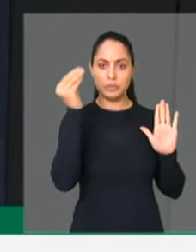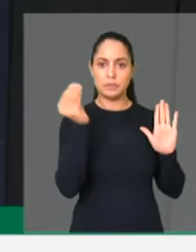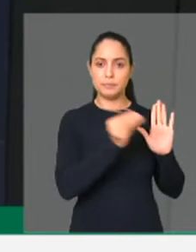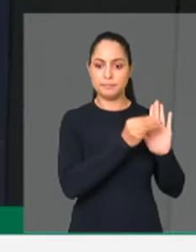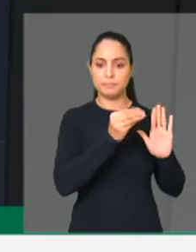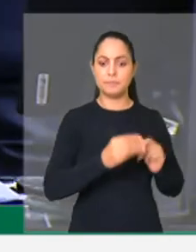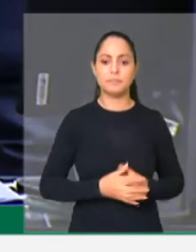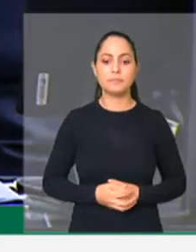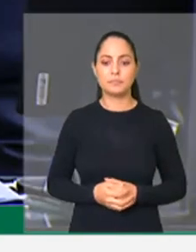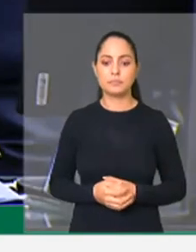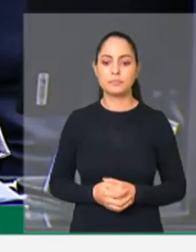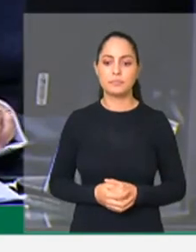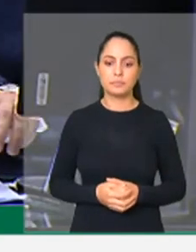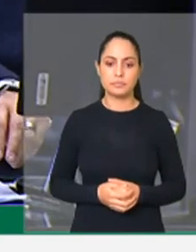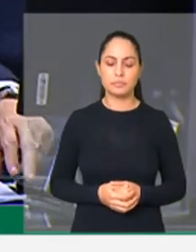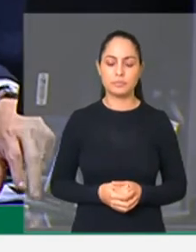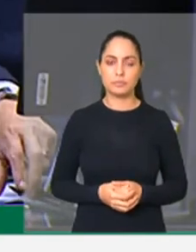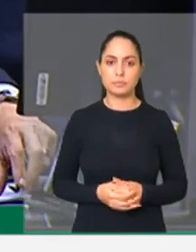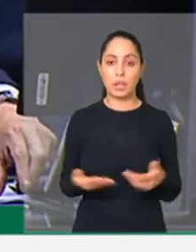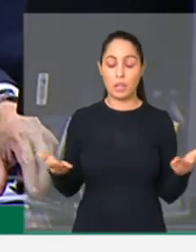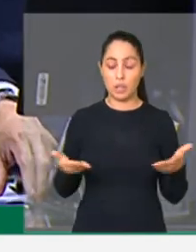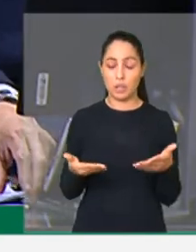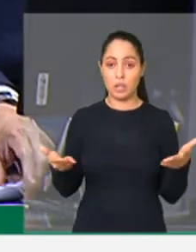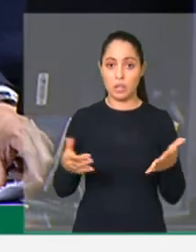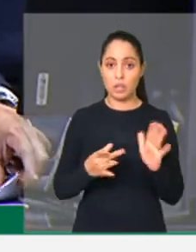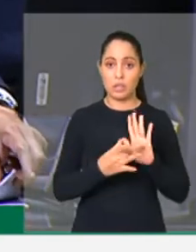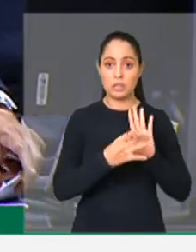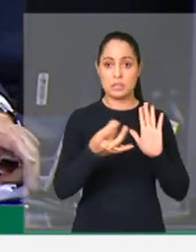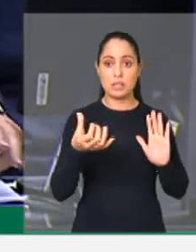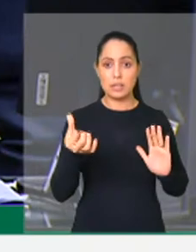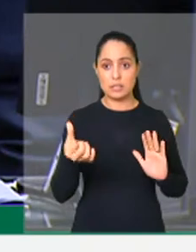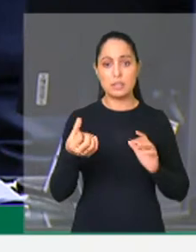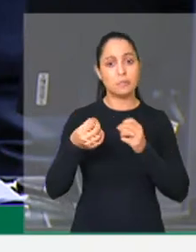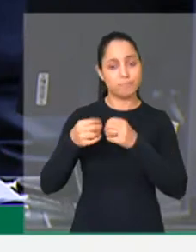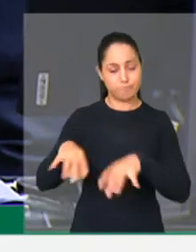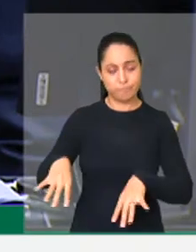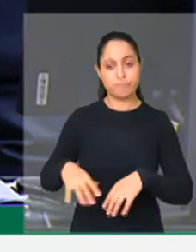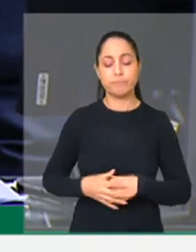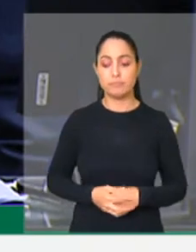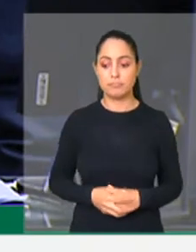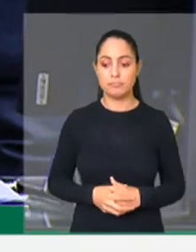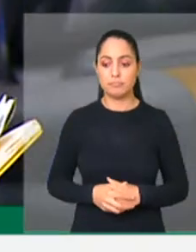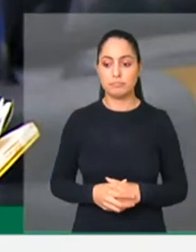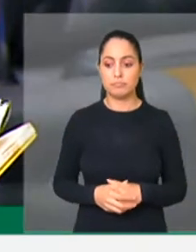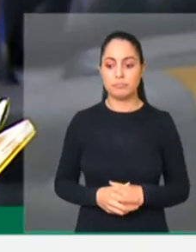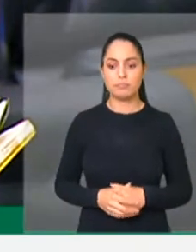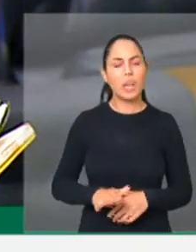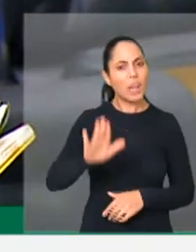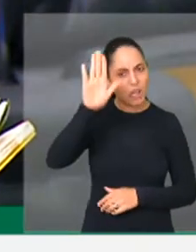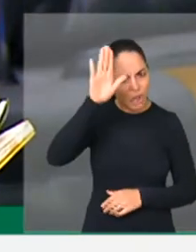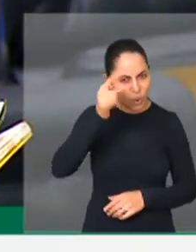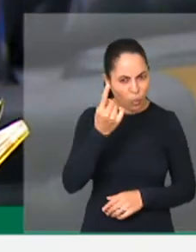LÍDER. ENTÃO... SE PUDESSE CONCEDER UM MINUTO PARA A DEPUTADA BENEDITA... PARA FALAR SOBRE ESSE DIA TÃO IMPORTANTE, ACHO QUE SERIA... -- [PRESIDENTE]: VEJA...